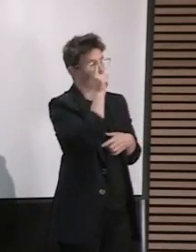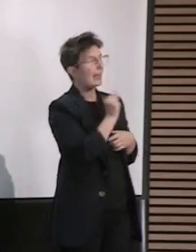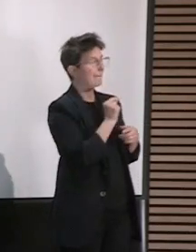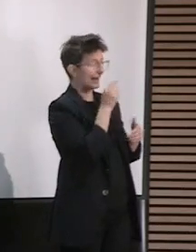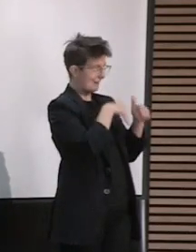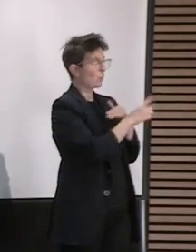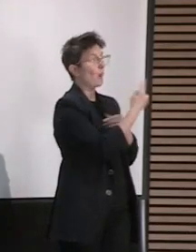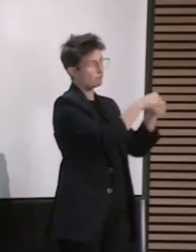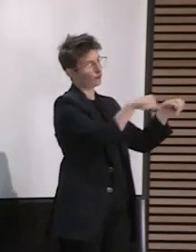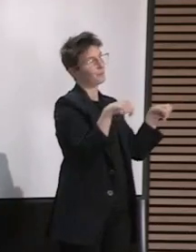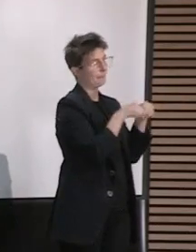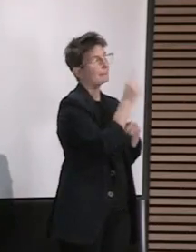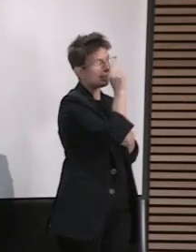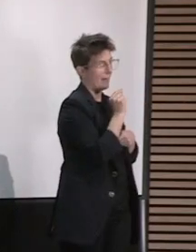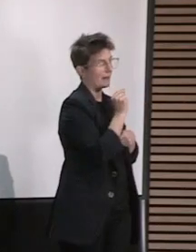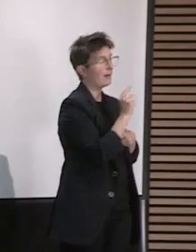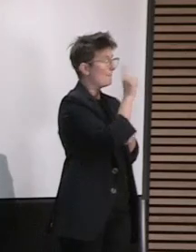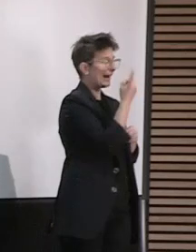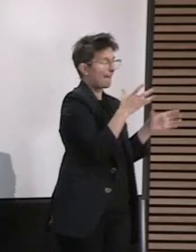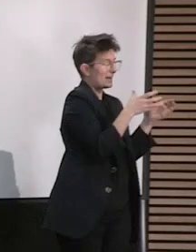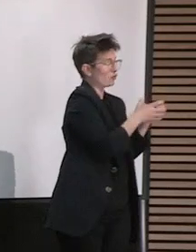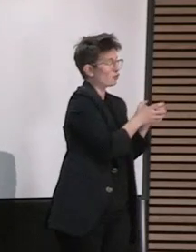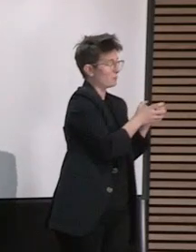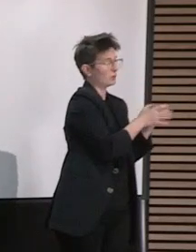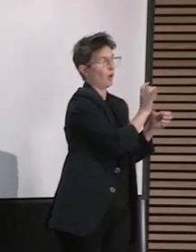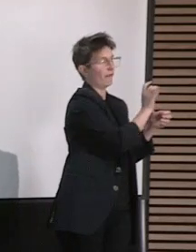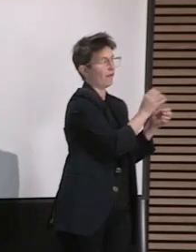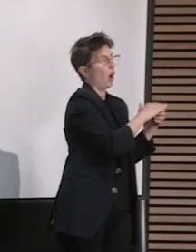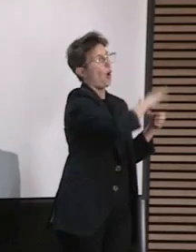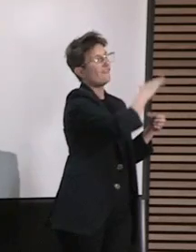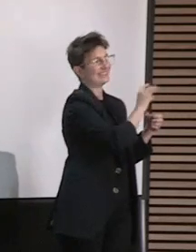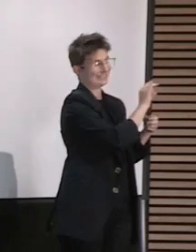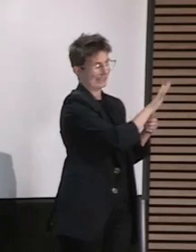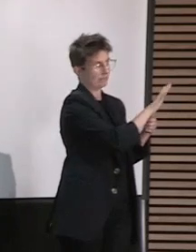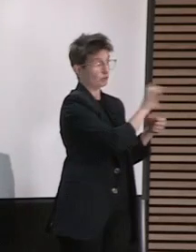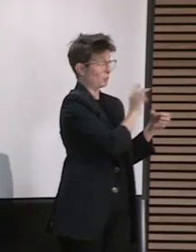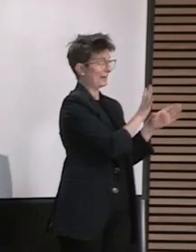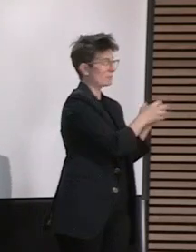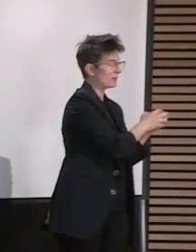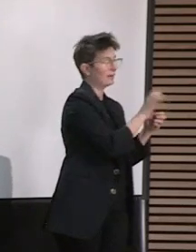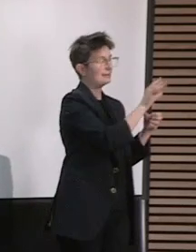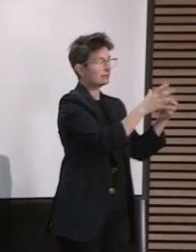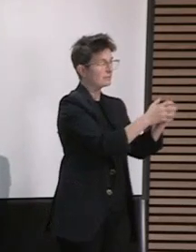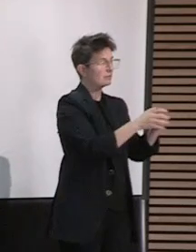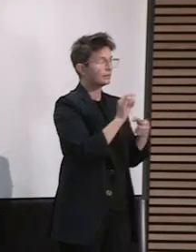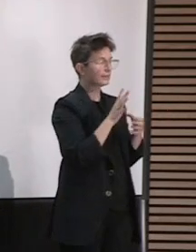whare katoa ranei? KAUPAPA